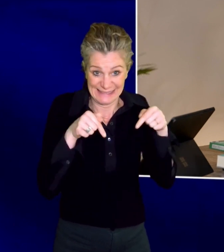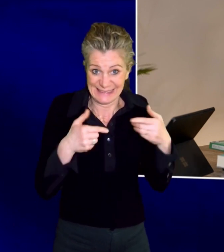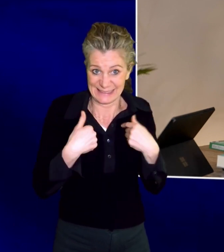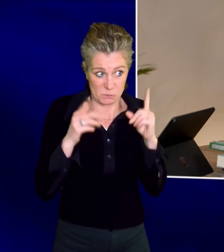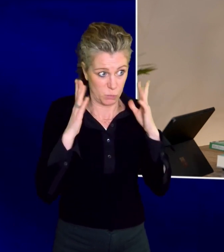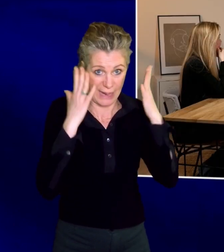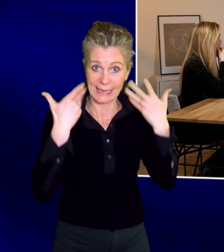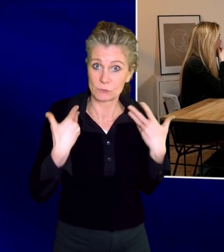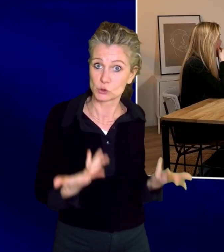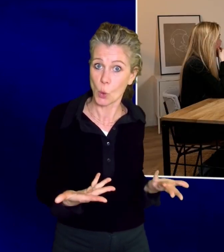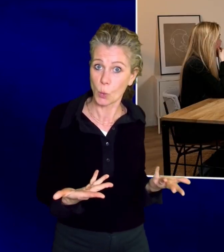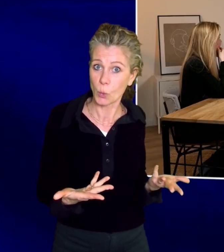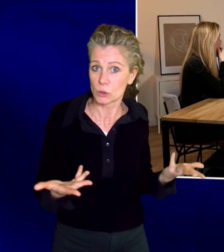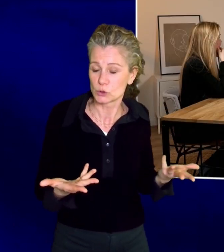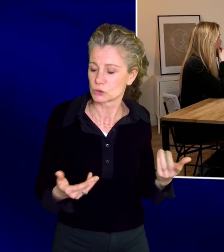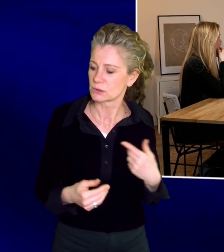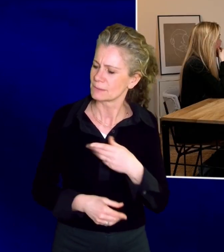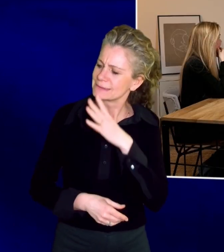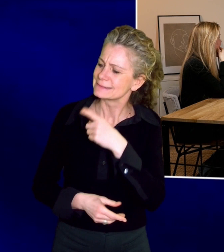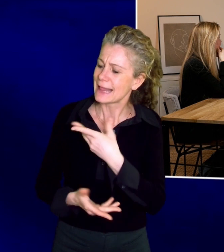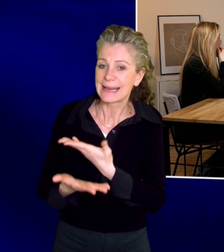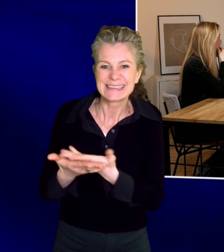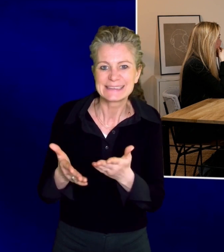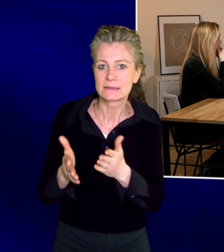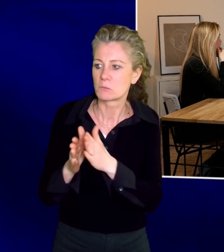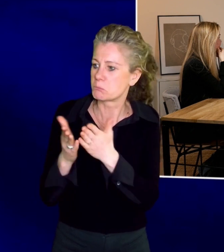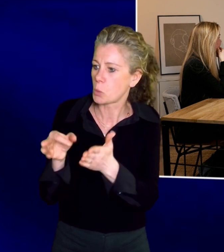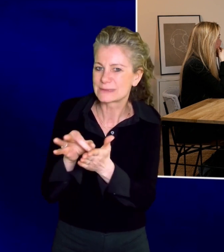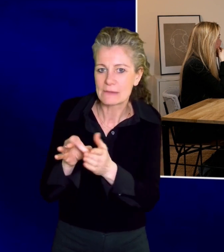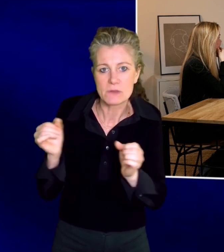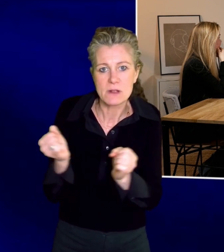Welke tips heb je, als je geen boek kan schrijven of er een muziekstuk van kan maken?